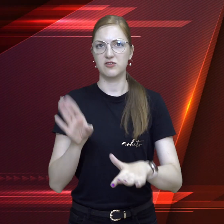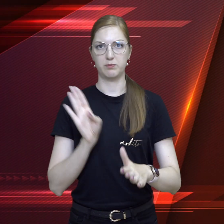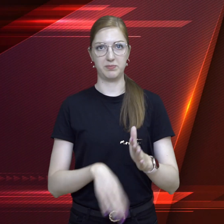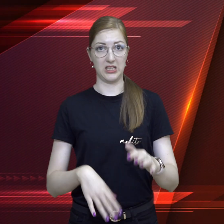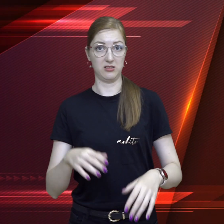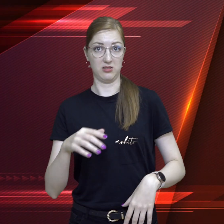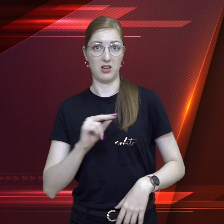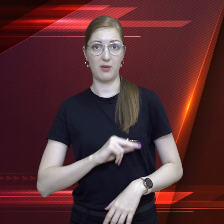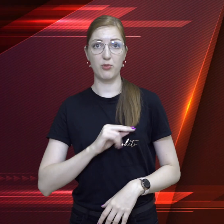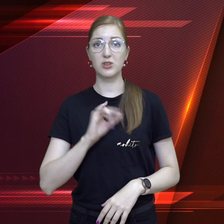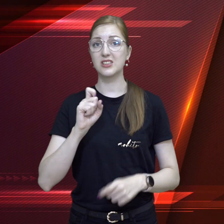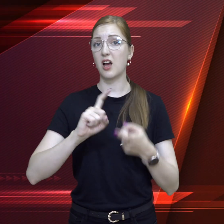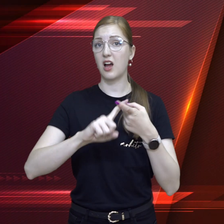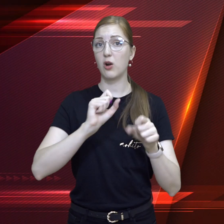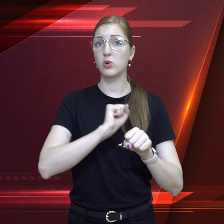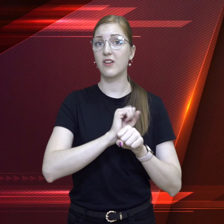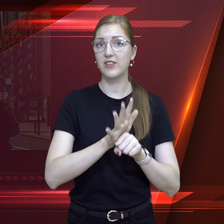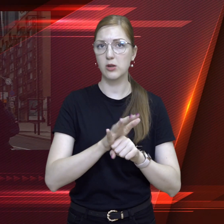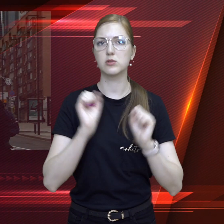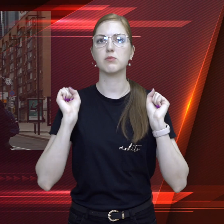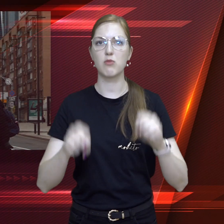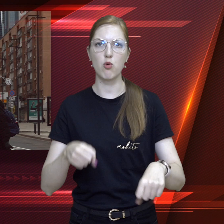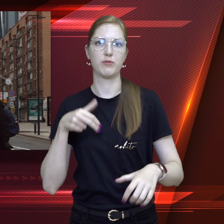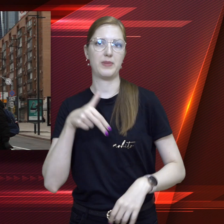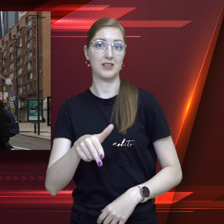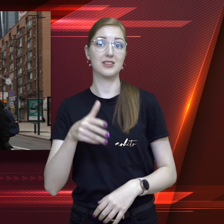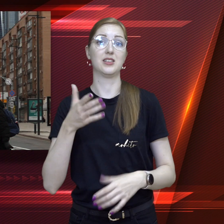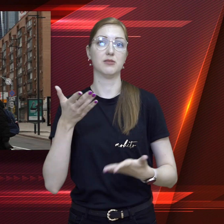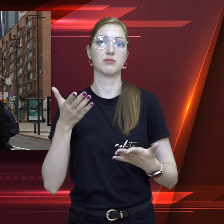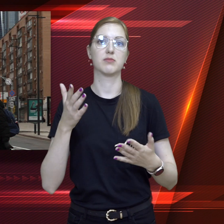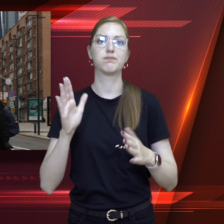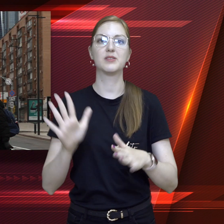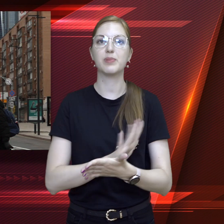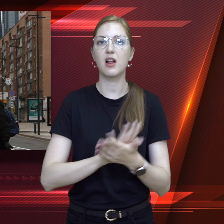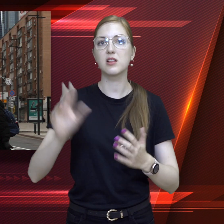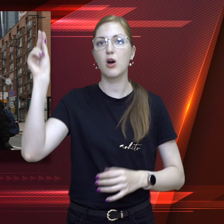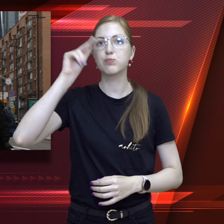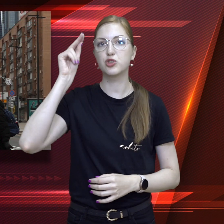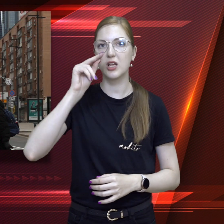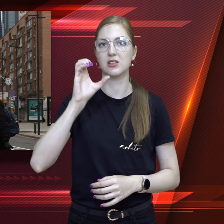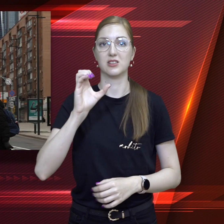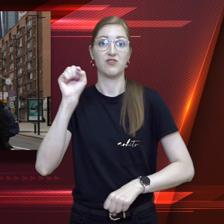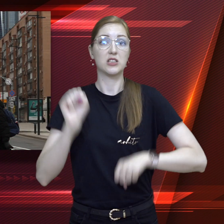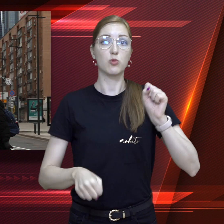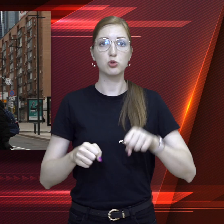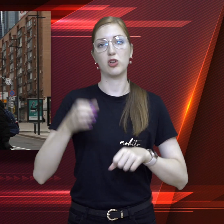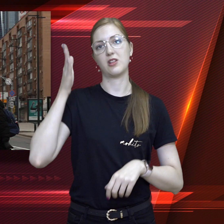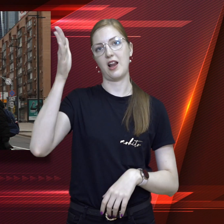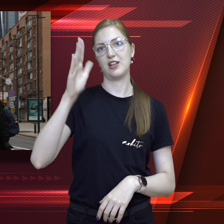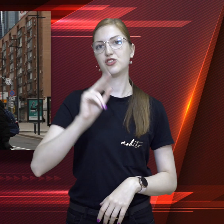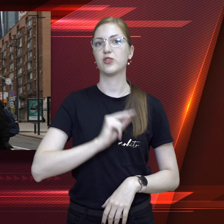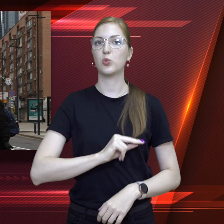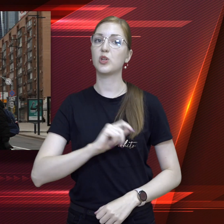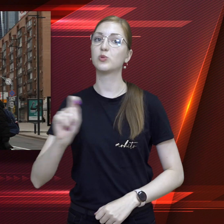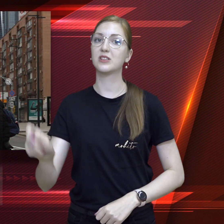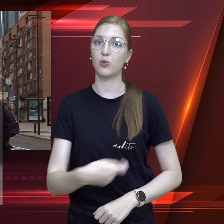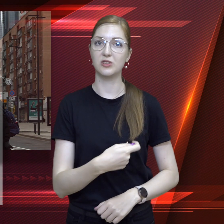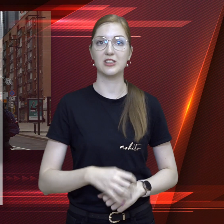Граждане, оставшиеся без работы из-за коронавируса, смогут пройти бесплатное обучение с возможностью дальнейшего трудоустройства.